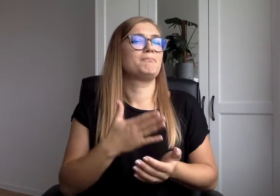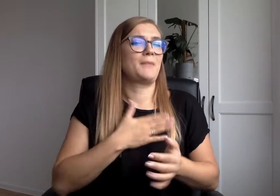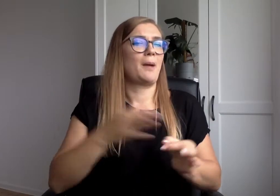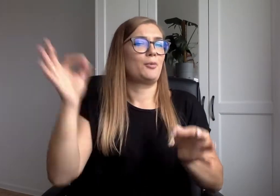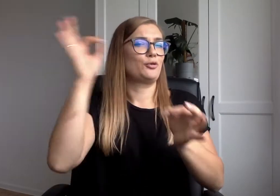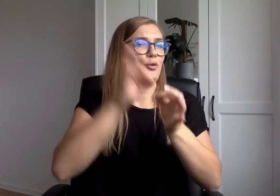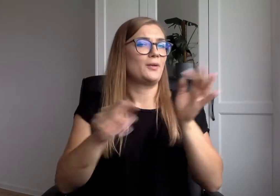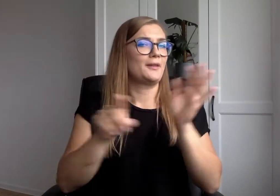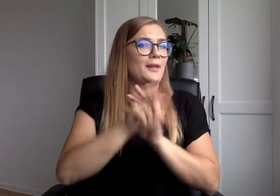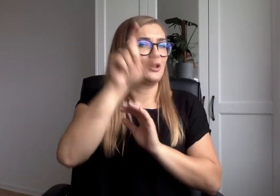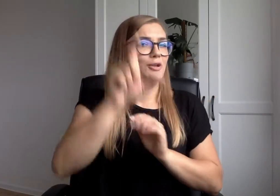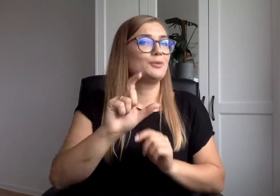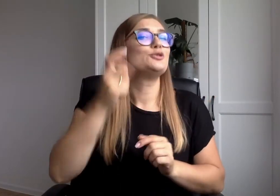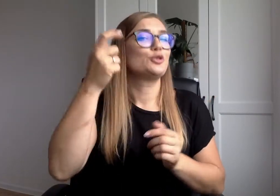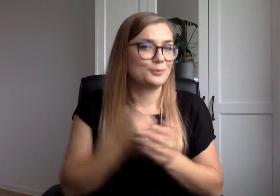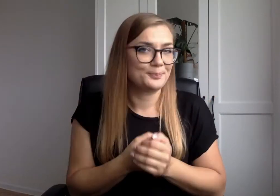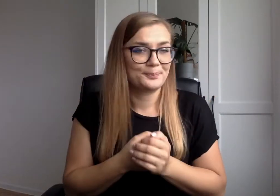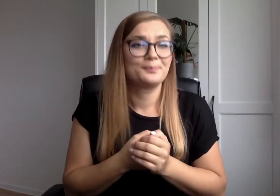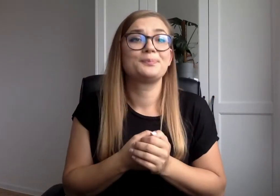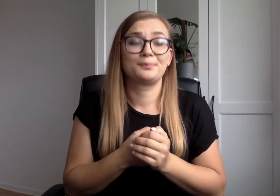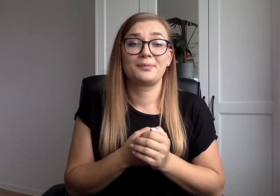Mamy coś dokładnie dla Ciebie.